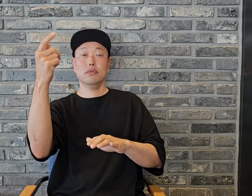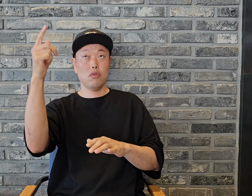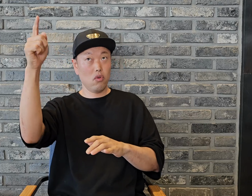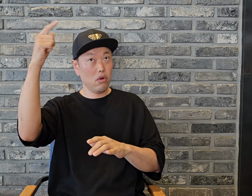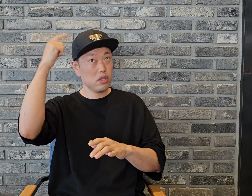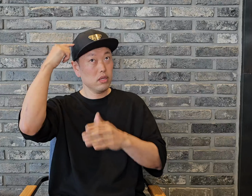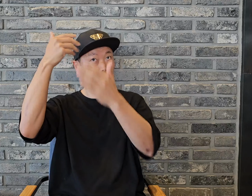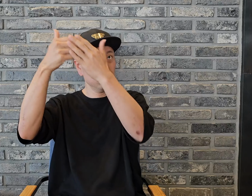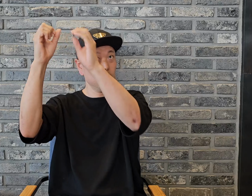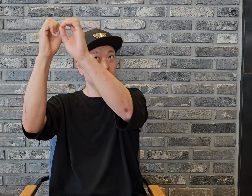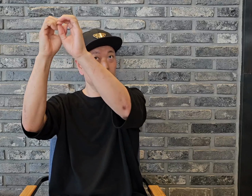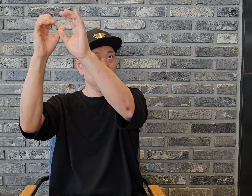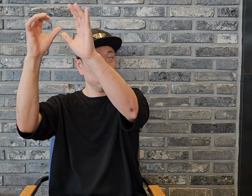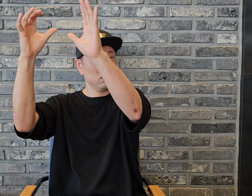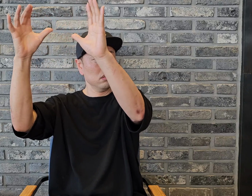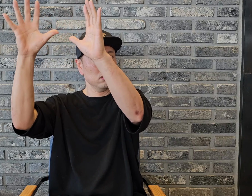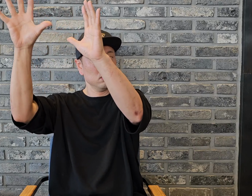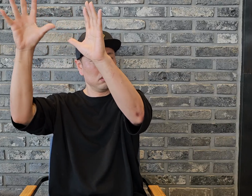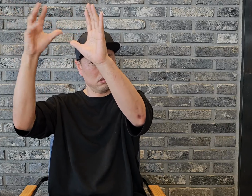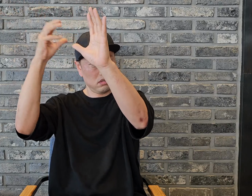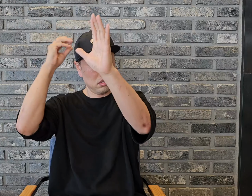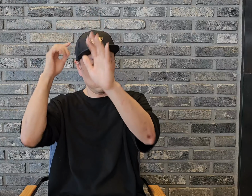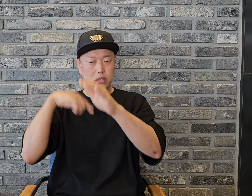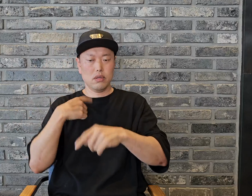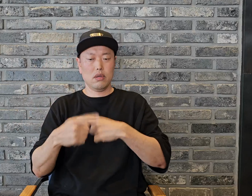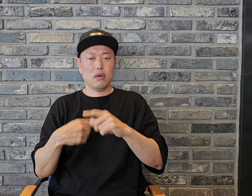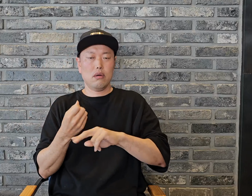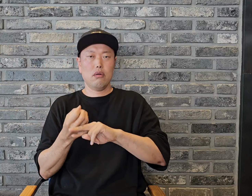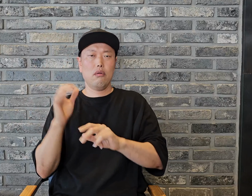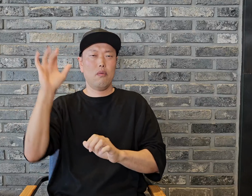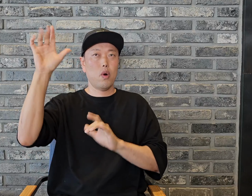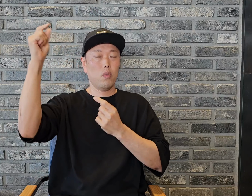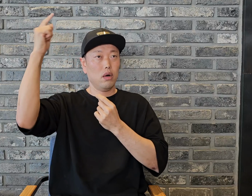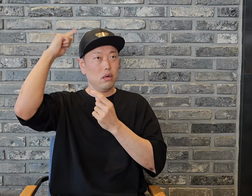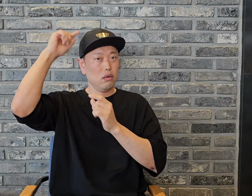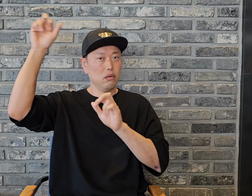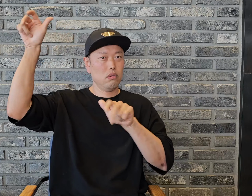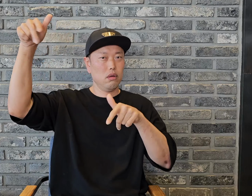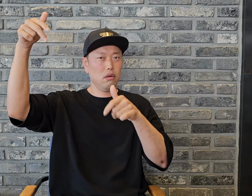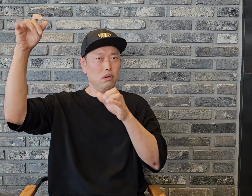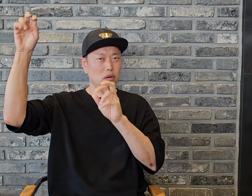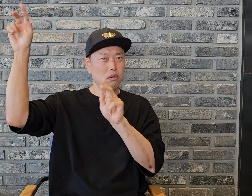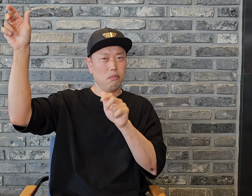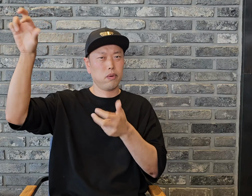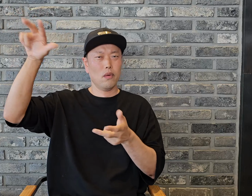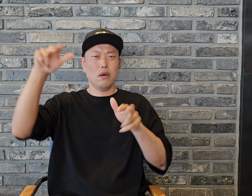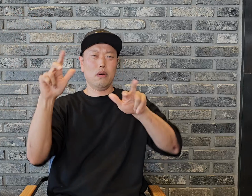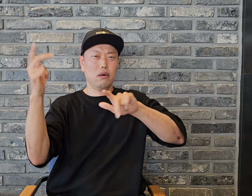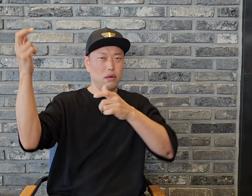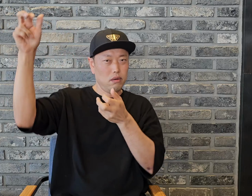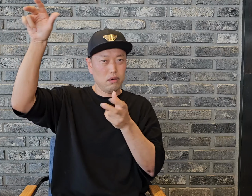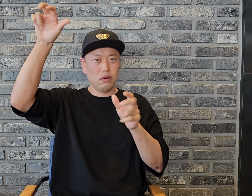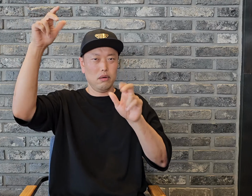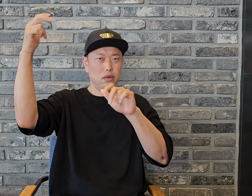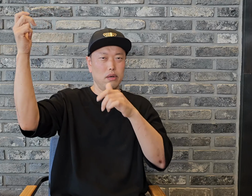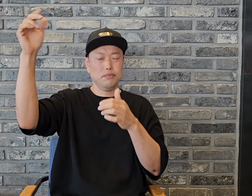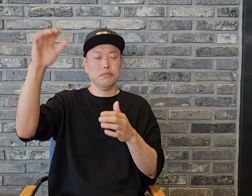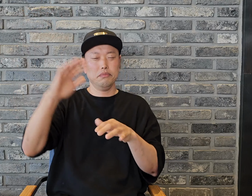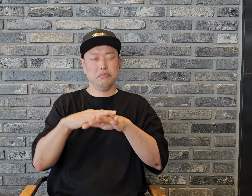zeichnen Sie ein Bild in Ihrem Kopf und versuchen Sie, dieses Bild so zu vermitteln, wie es ist. 100 % perfekte Reproduktion.